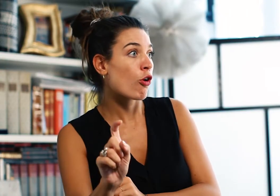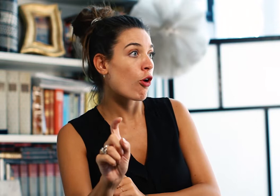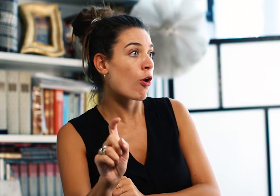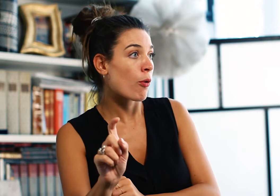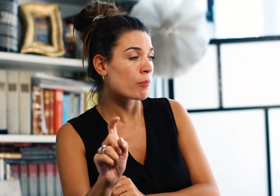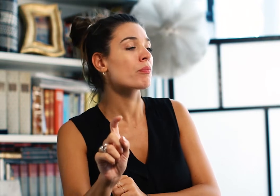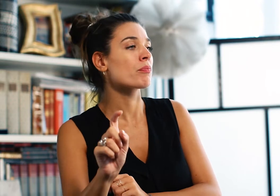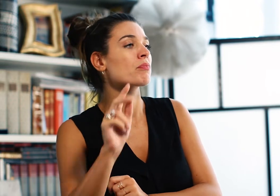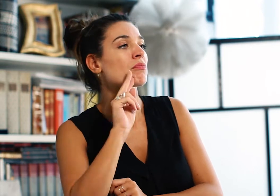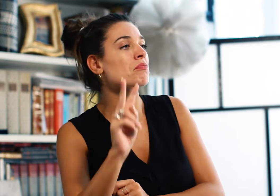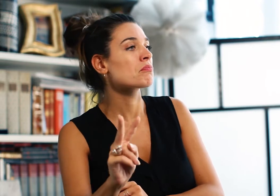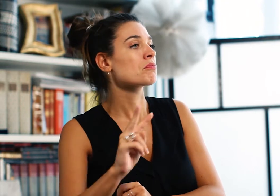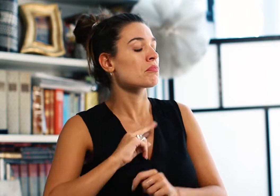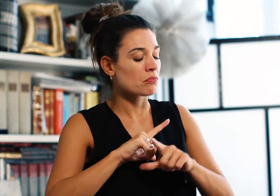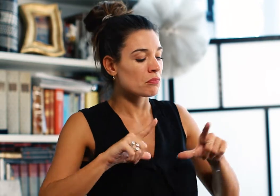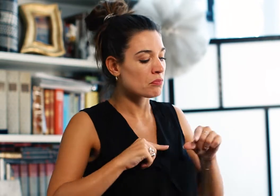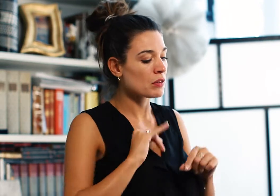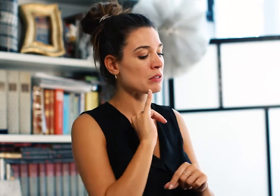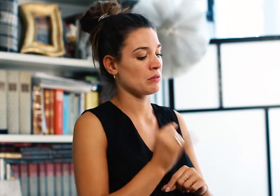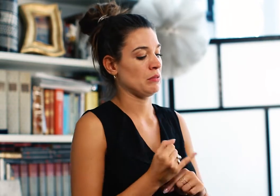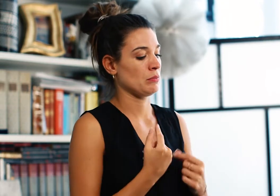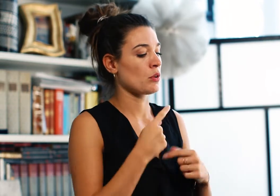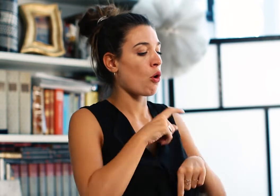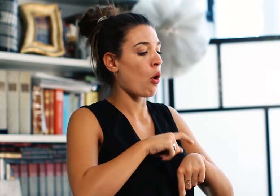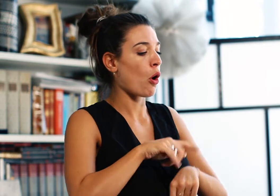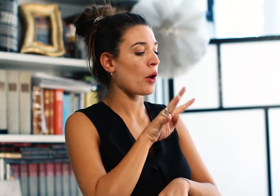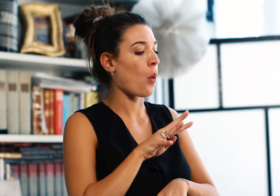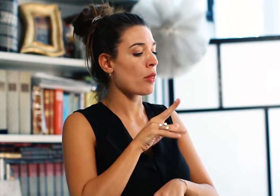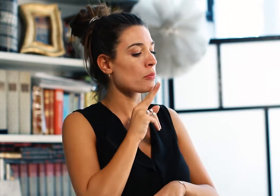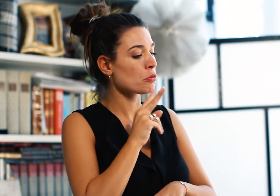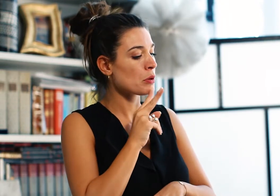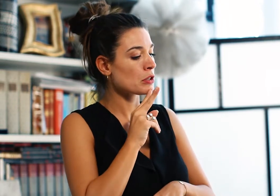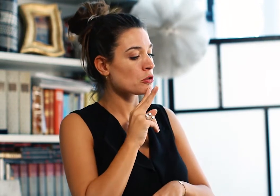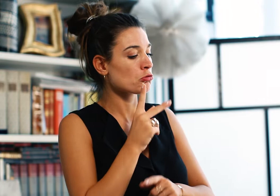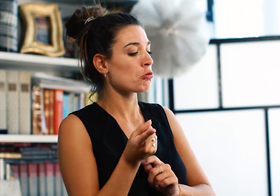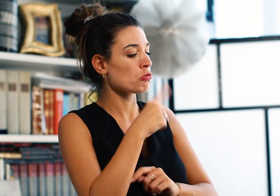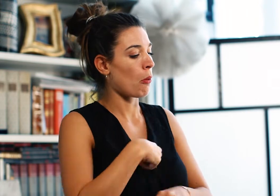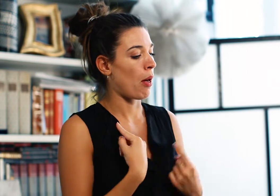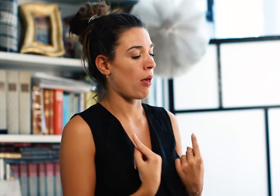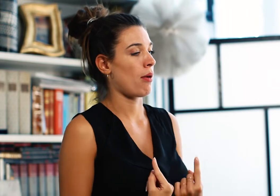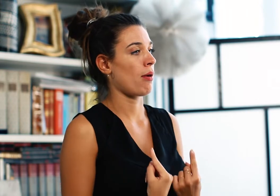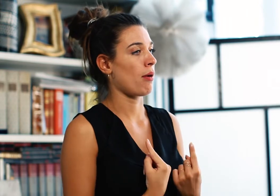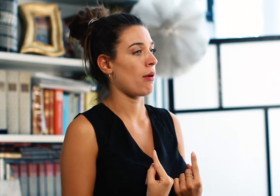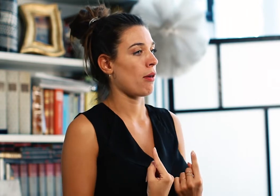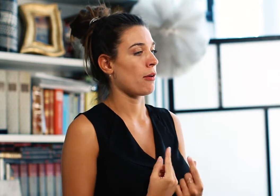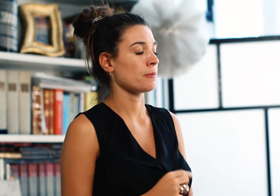alle 4 del giorno dopo.